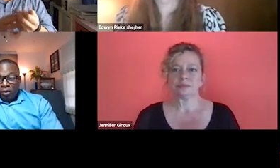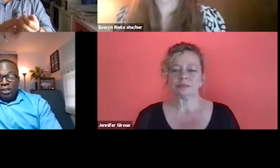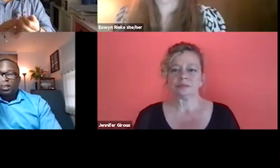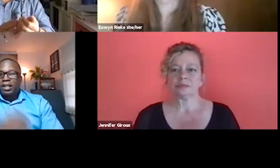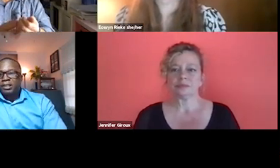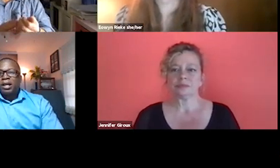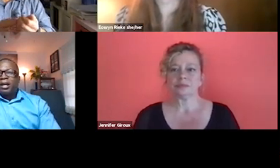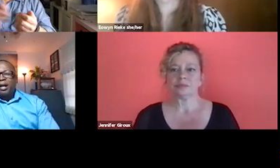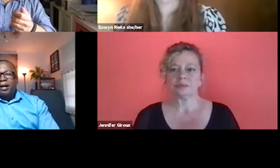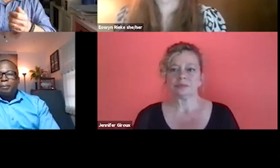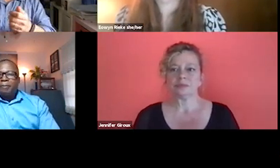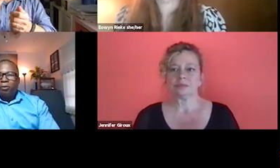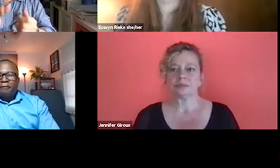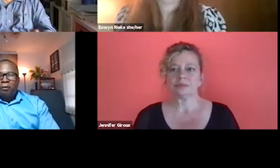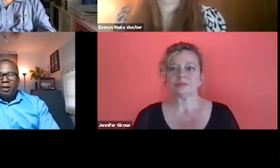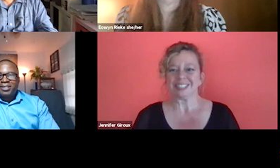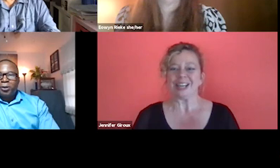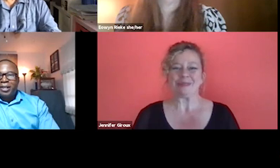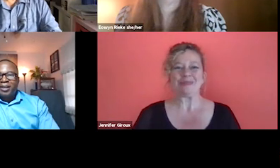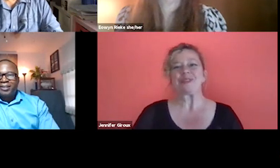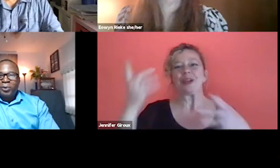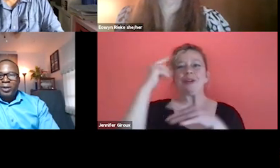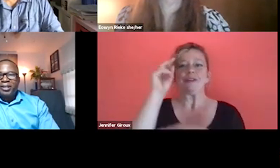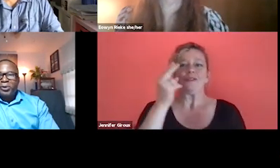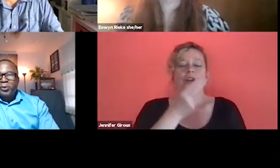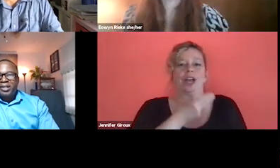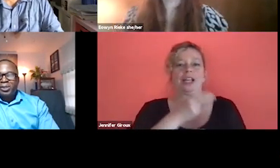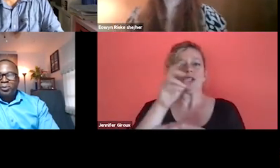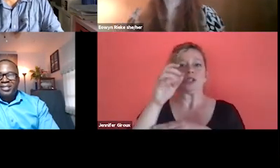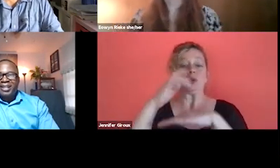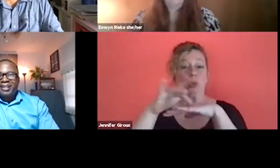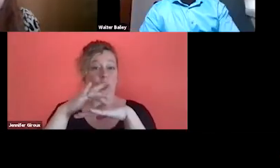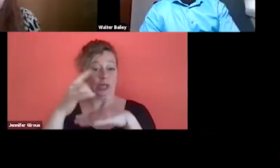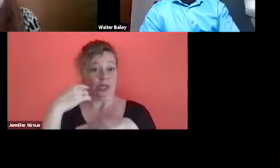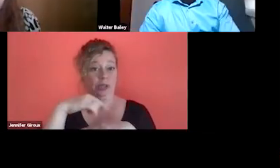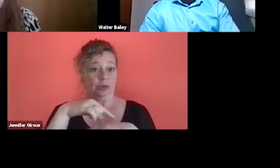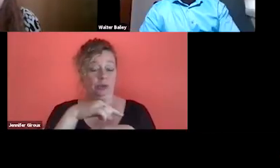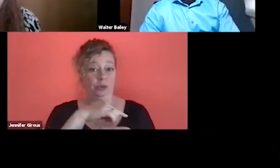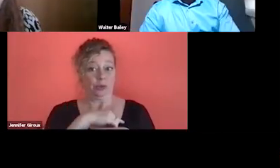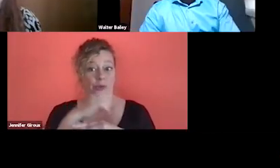Gran pregunta, gracias. Para nosotros, desde el principio, cuando supimos que esto era un,